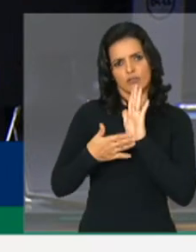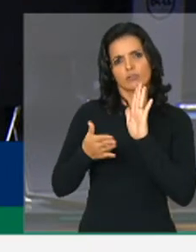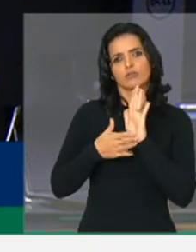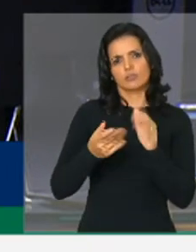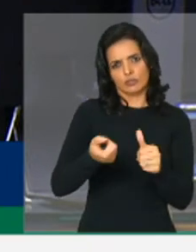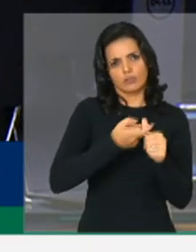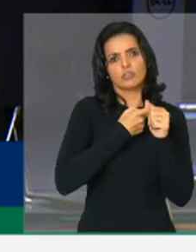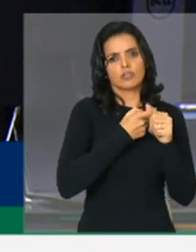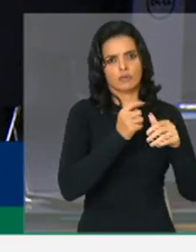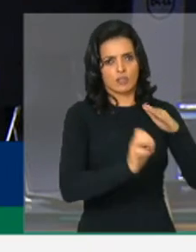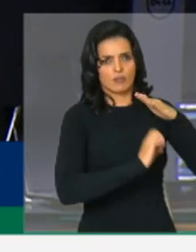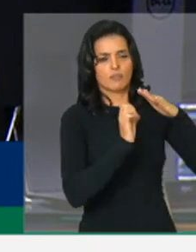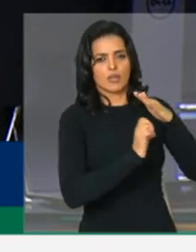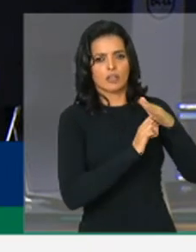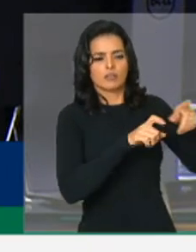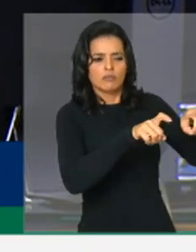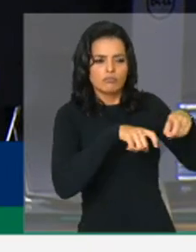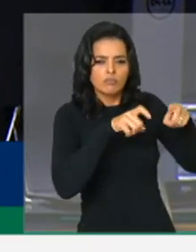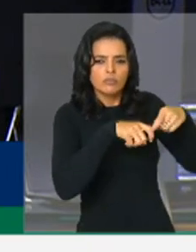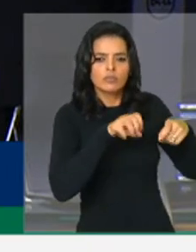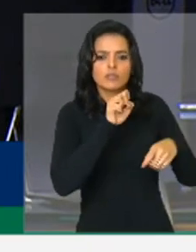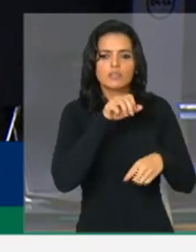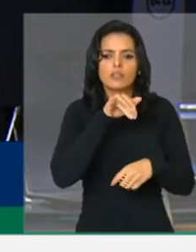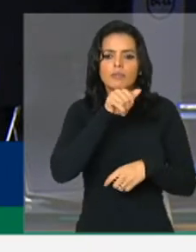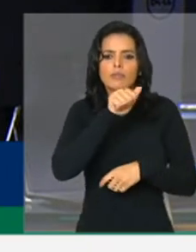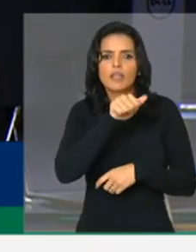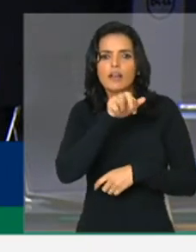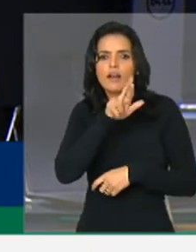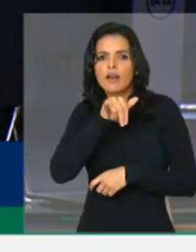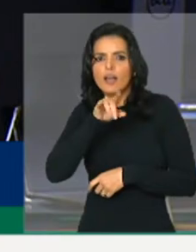[PRESIDENTE]: NÃO UMA COISA PELA OUTRA PORQUE FICA RUIM. EU NÃO TENHO PROBLEMA